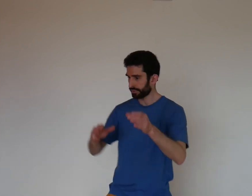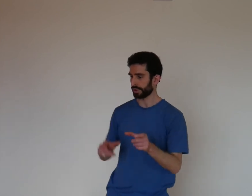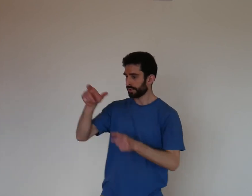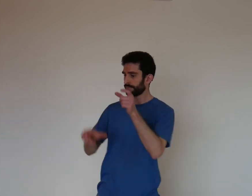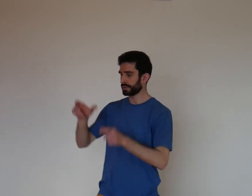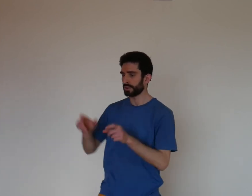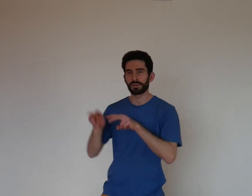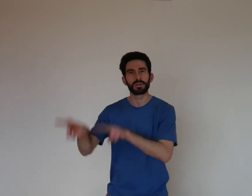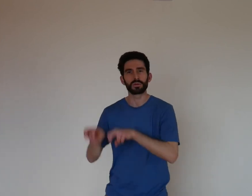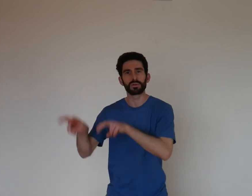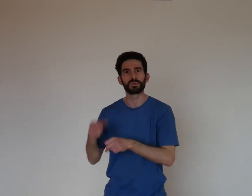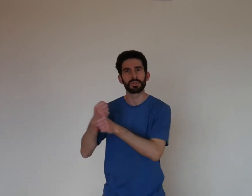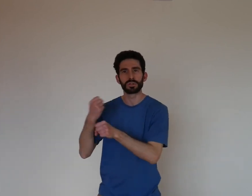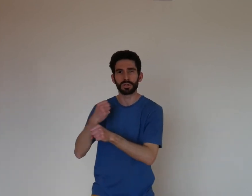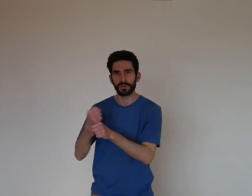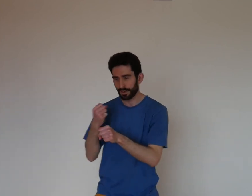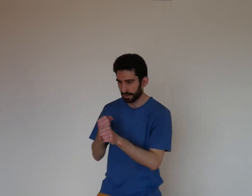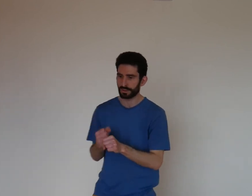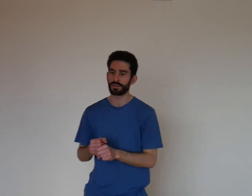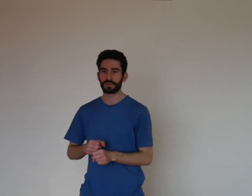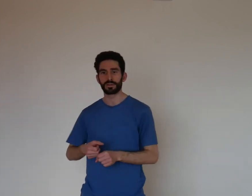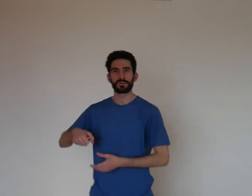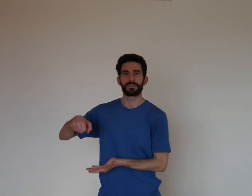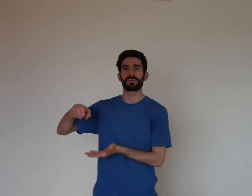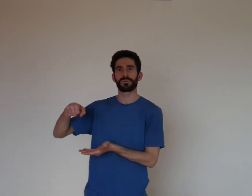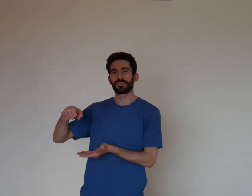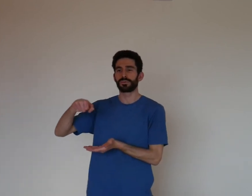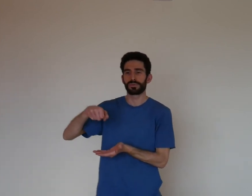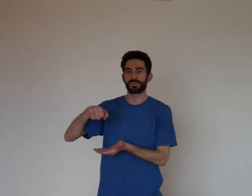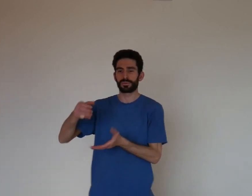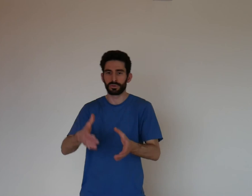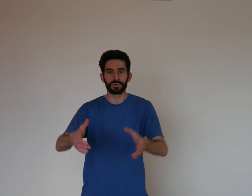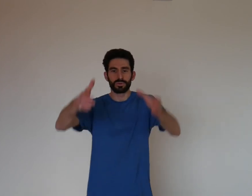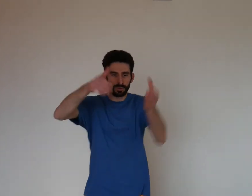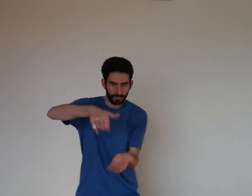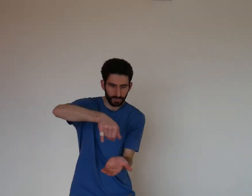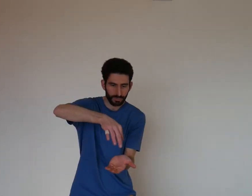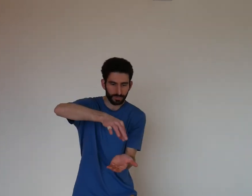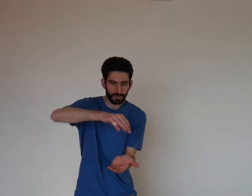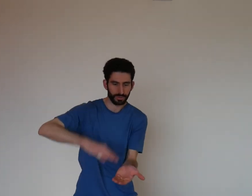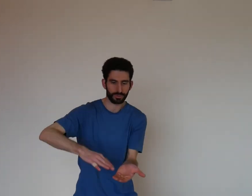Comme ça, les agriculteurs qui travaillent dans les champs peuvent remplir leur seau au silo.